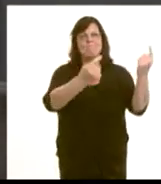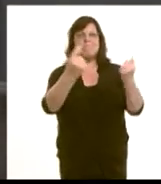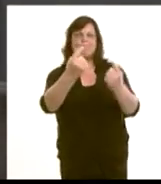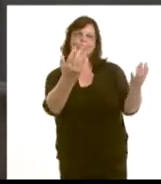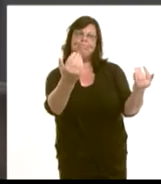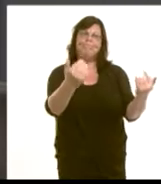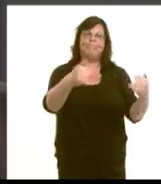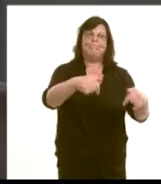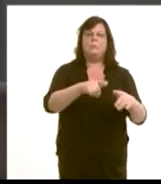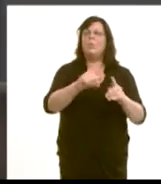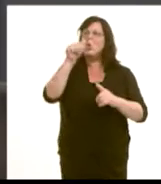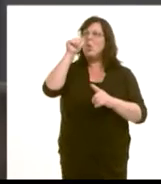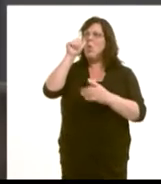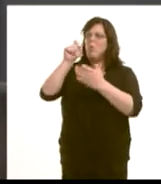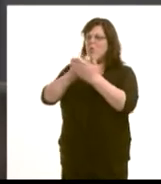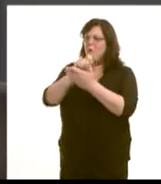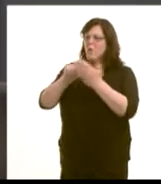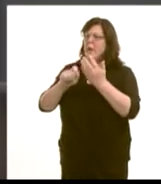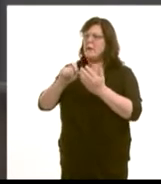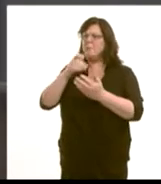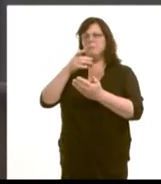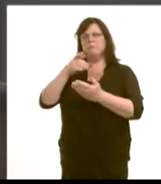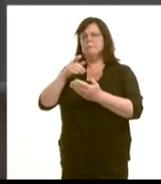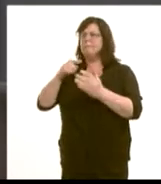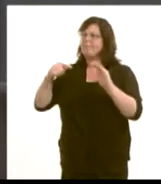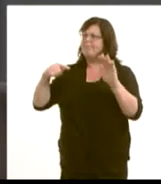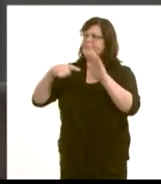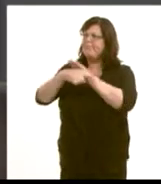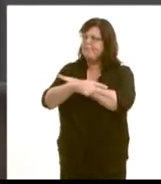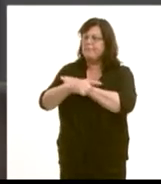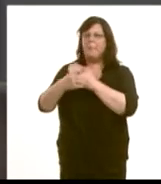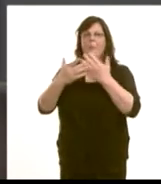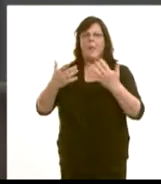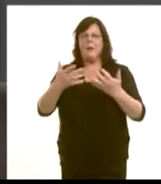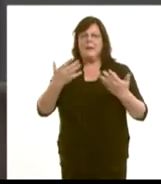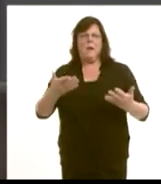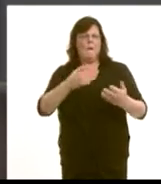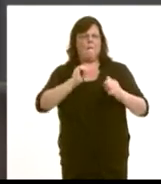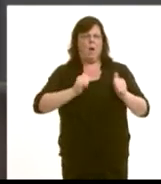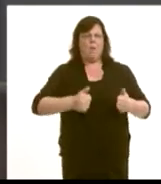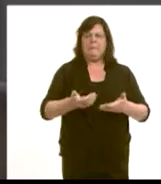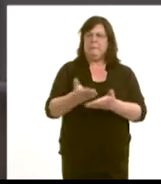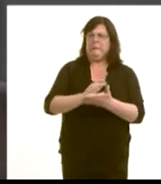arallgyfeirio i fewn i dwristiaeth.